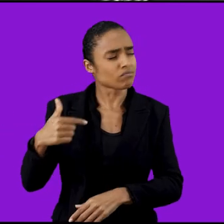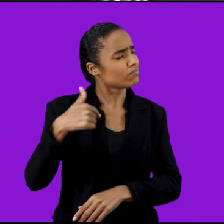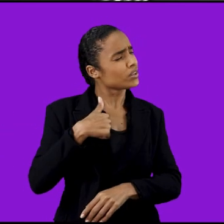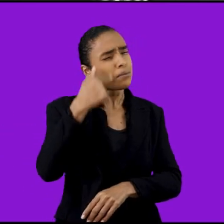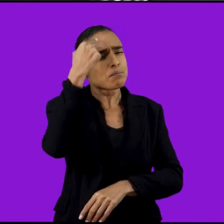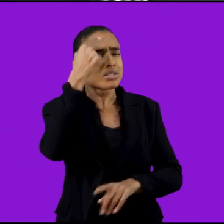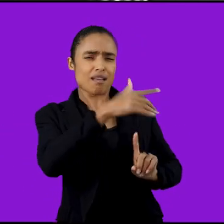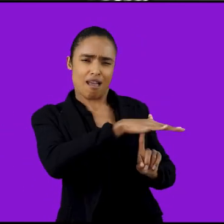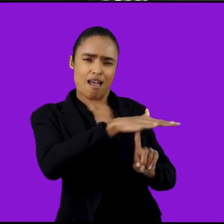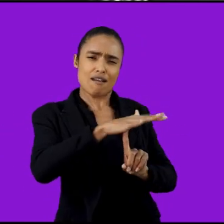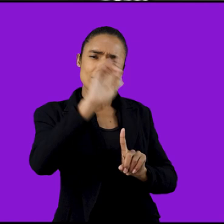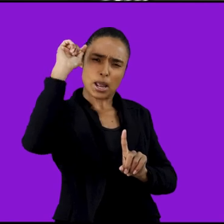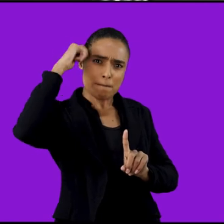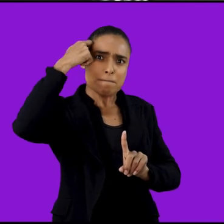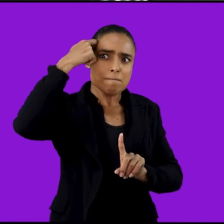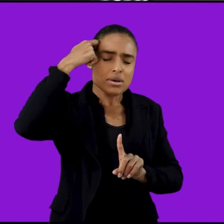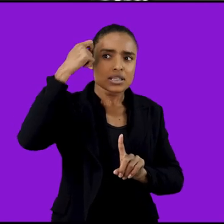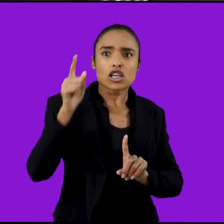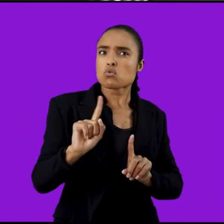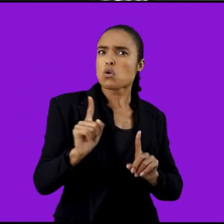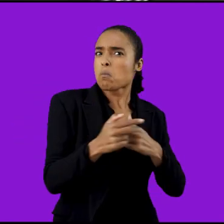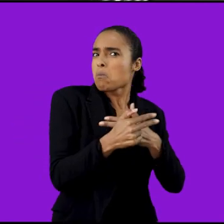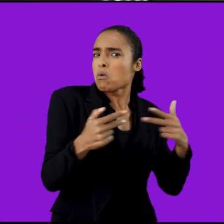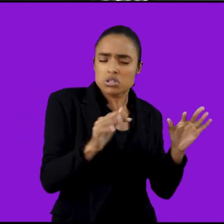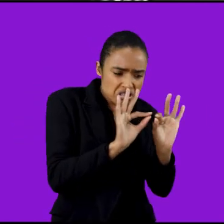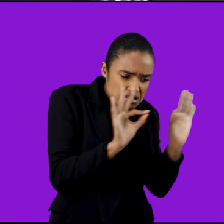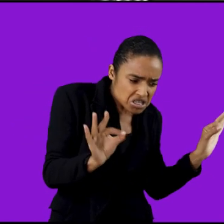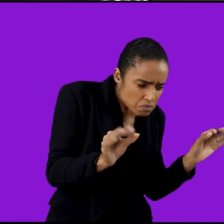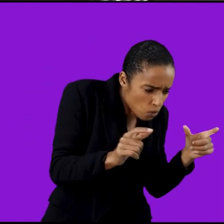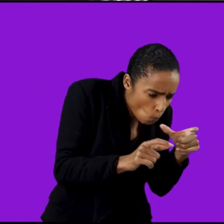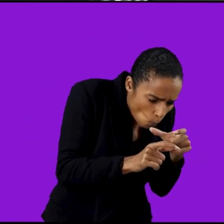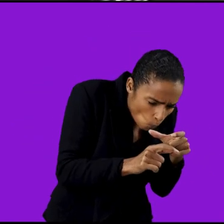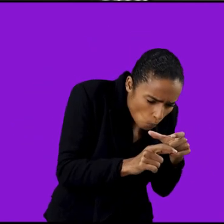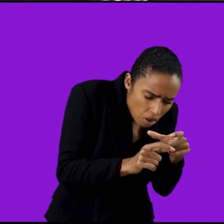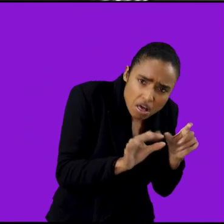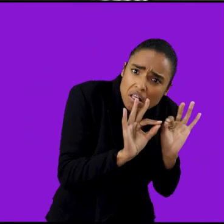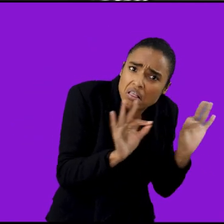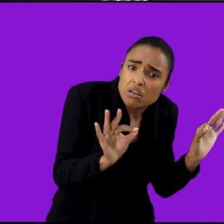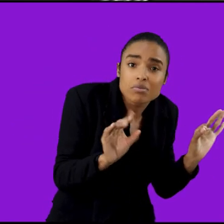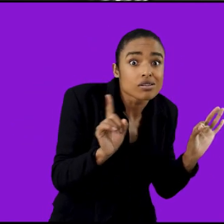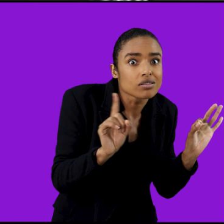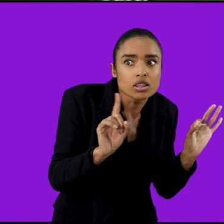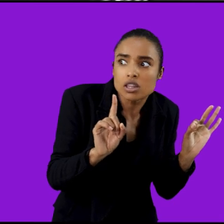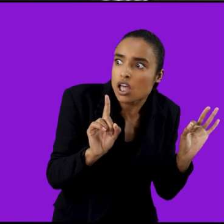Cê sempre conseguiu fazer um eventão, né? Que você entra e parece que cê atravessou um portal Sim